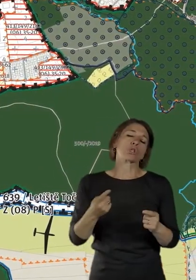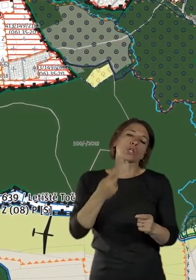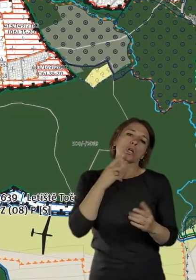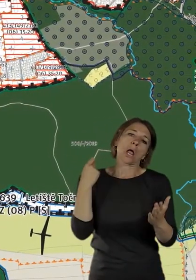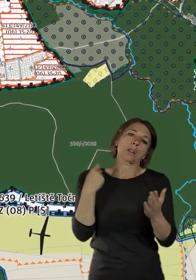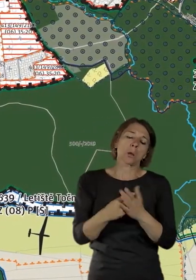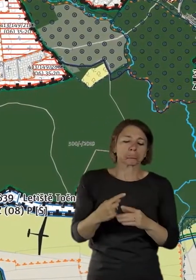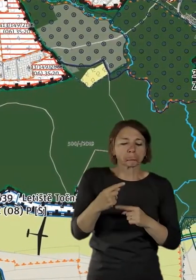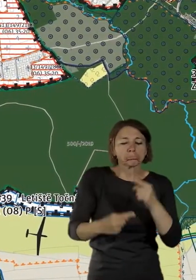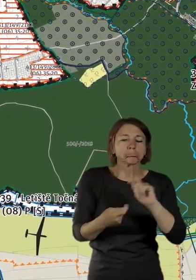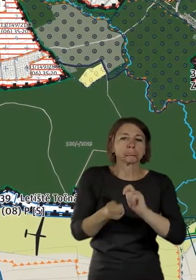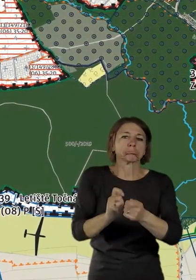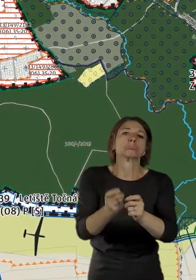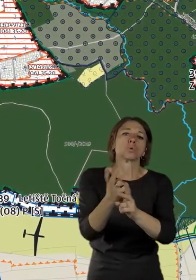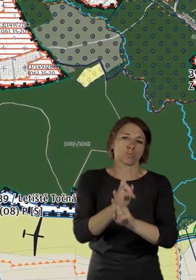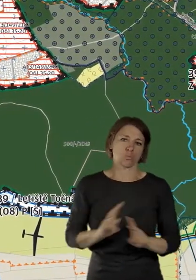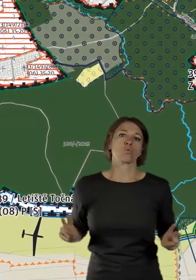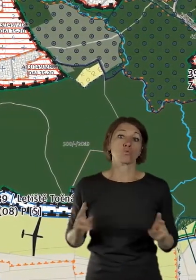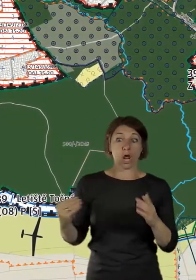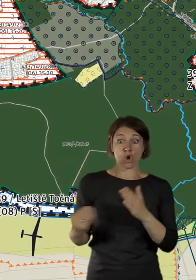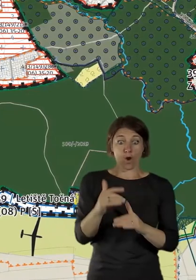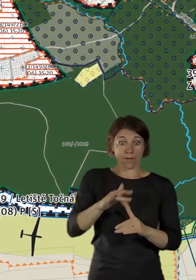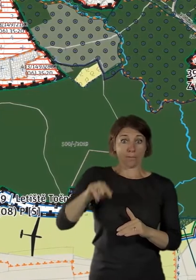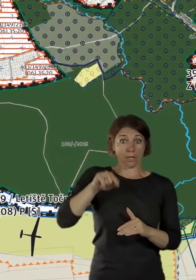nové zastavitelné plochy, kde se město rozšiřuje, nebo transformační